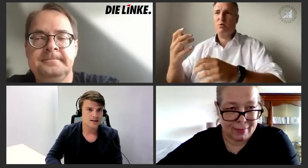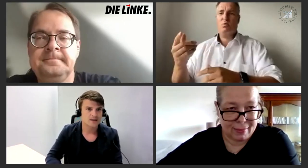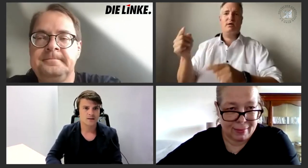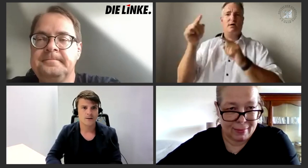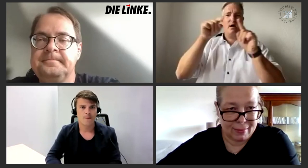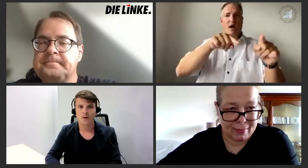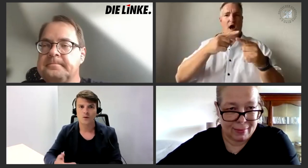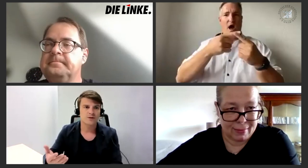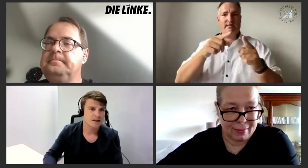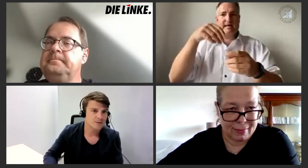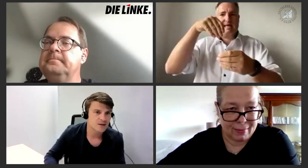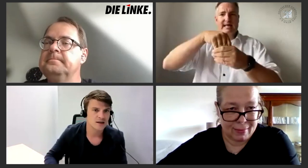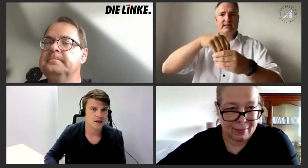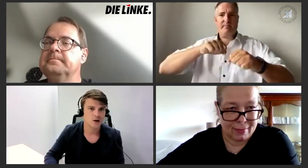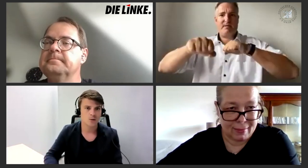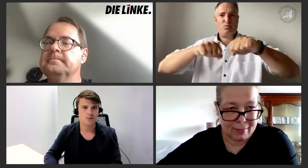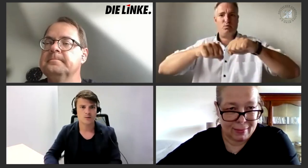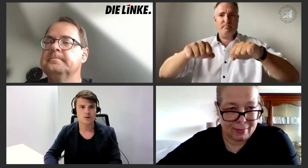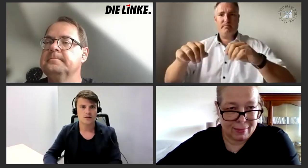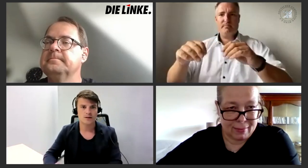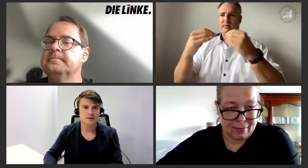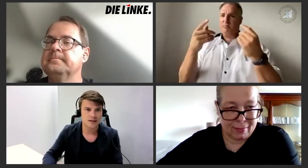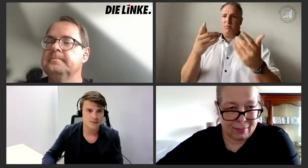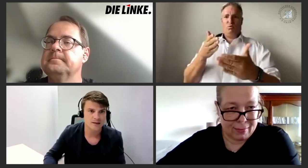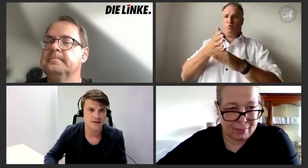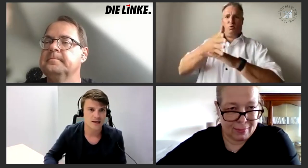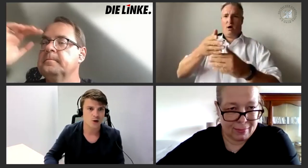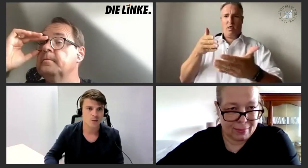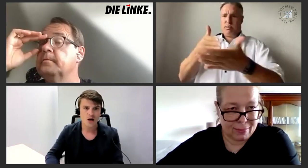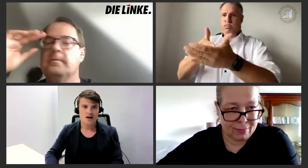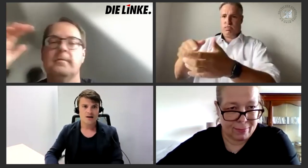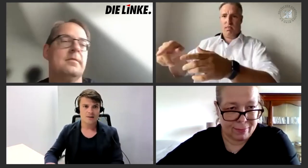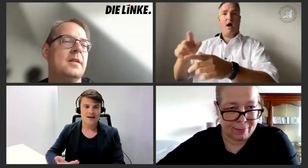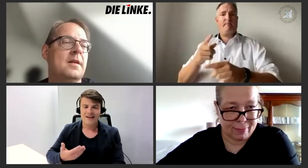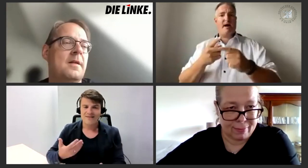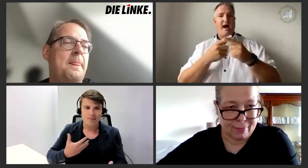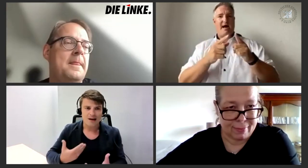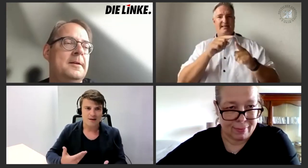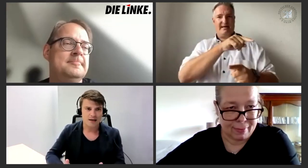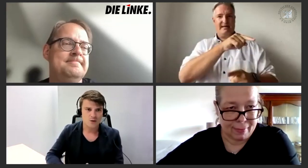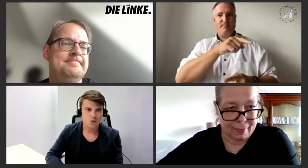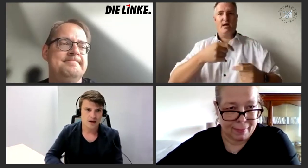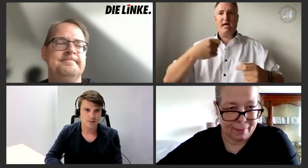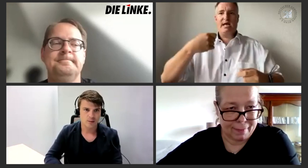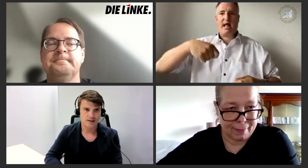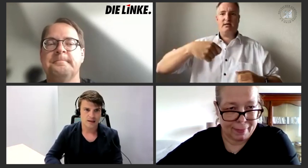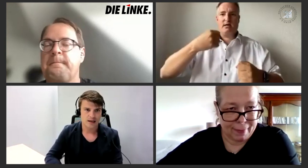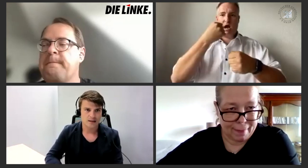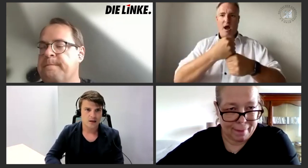unsere Informationen ran? Durch das Bundesministerium für Finanzen, durch das Innenministerium? Wir haben einfach keine